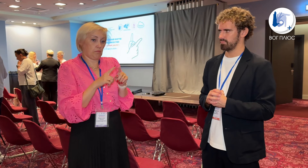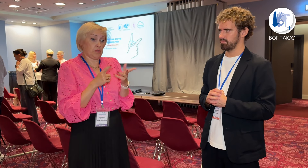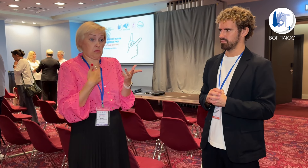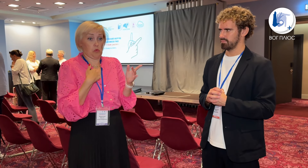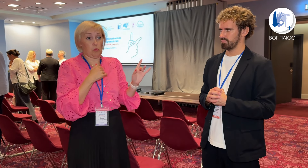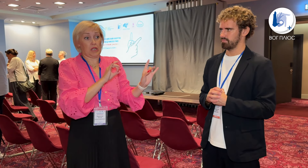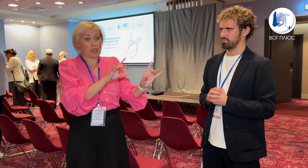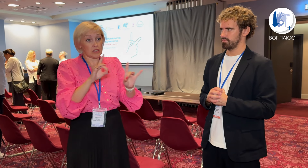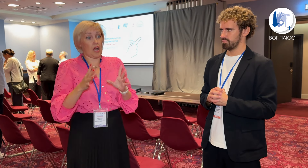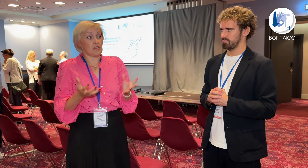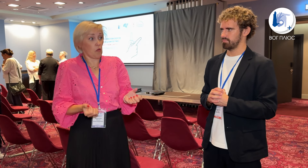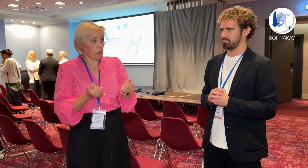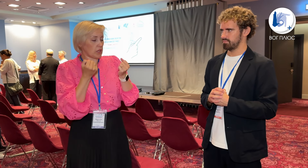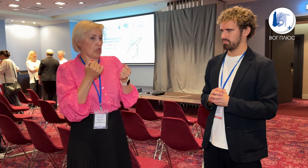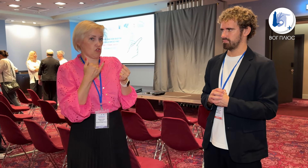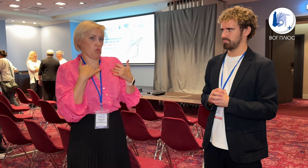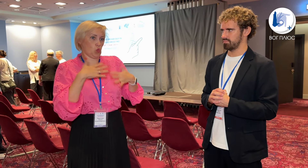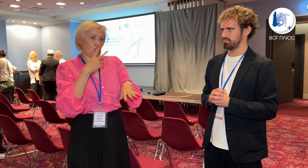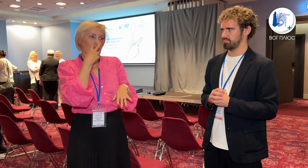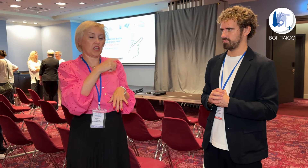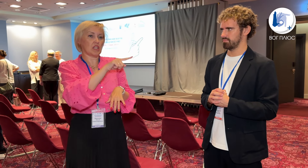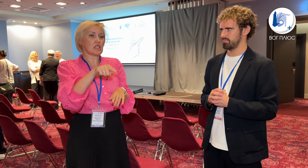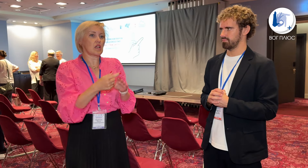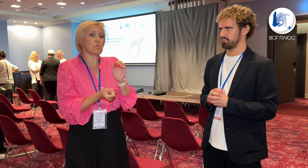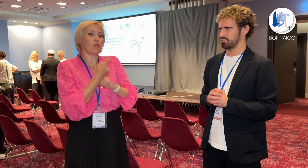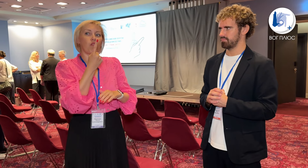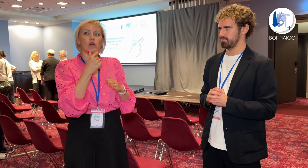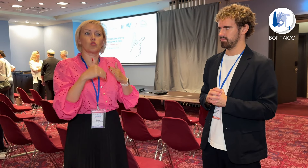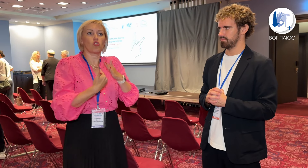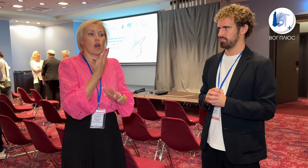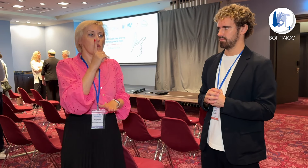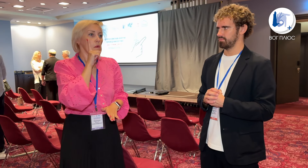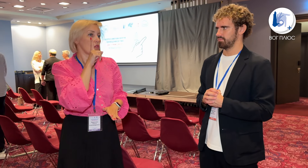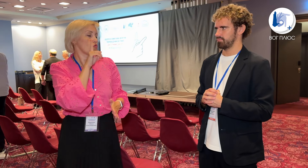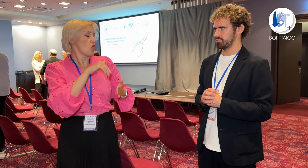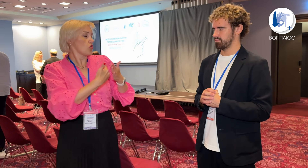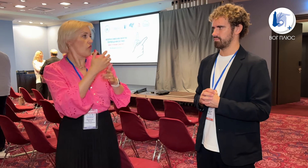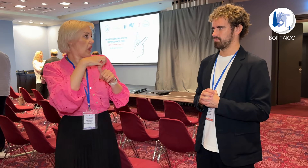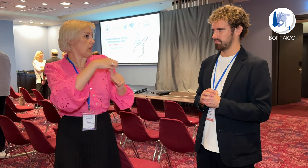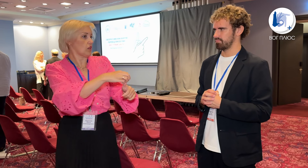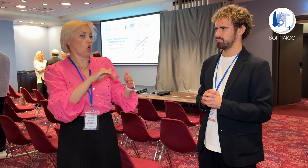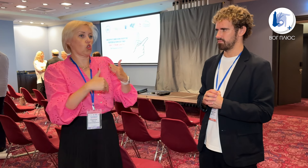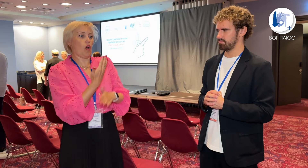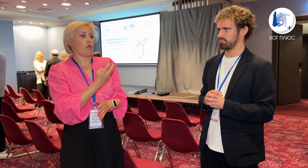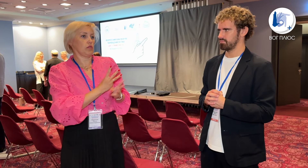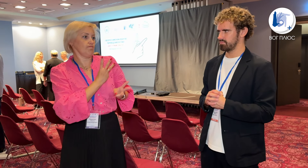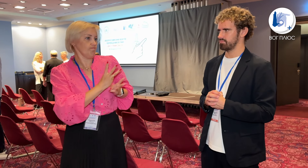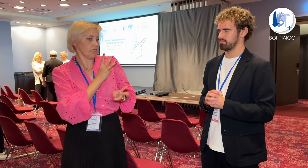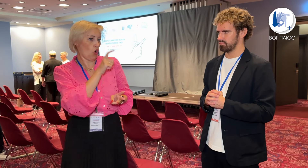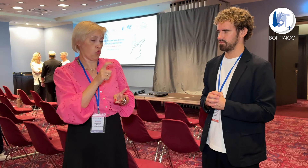Поэтому, мы рассказываем, поддерживаем переводчиков, и уже видим, что появляется новая молодежь, новые лидеры, новые энтузиасты.